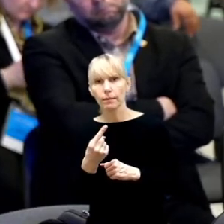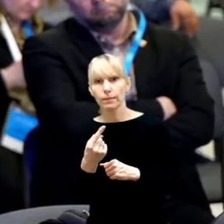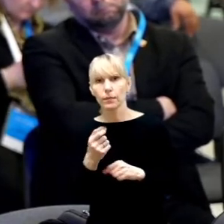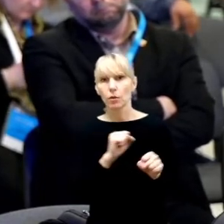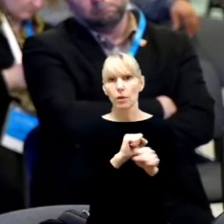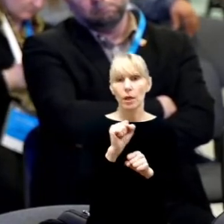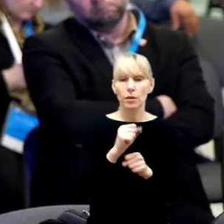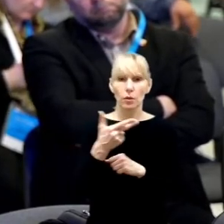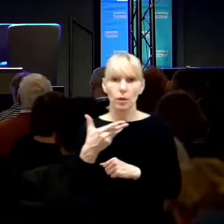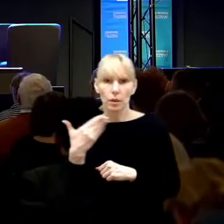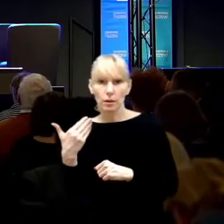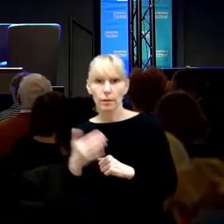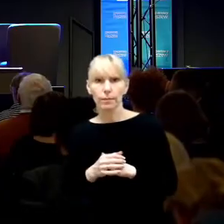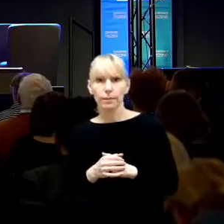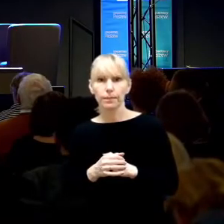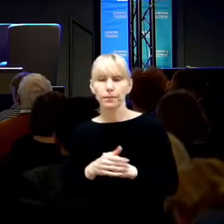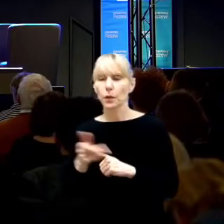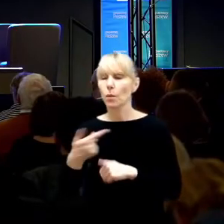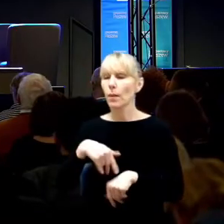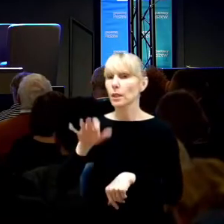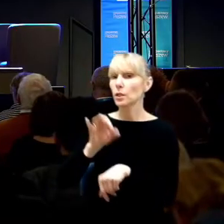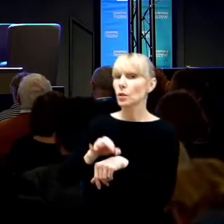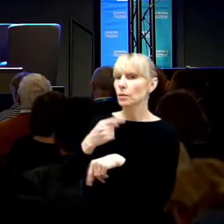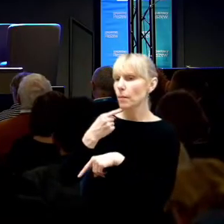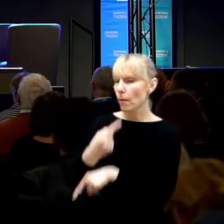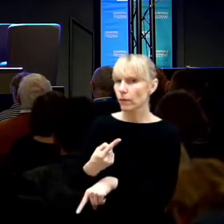Pani doktor powiedziała bardzo ważny wątek, czy poruszyła bardzo ważny